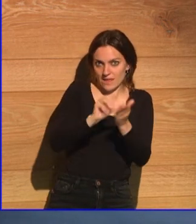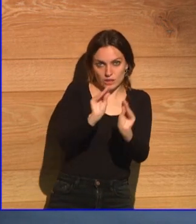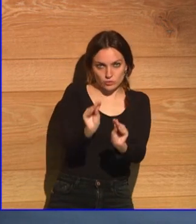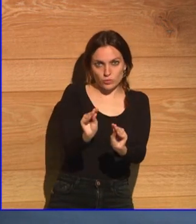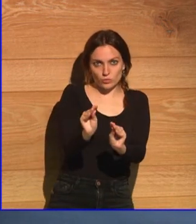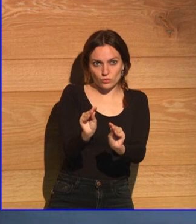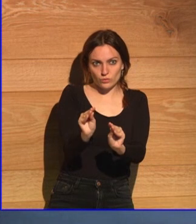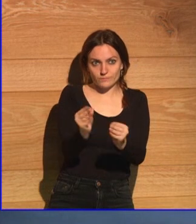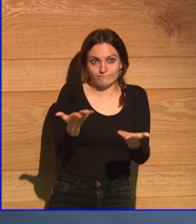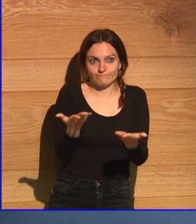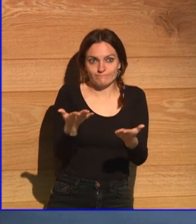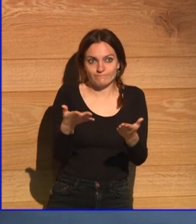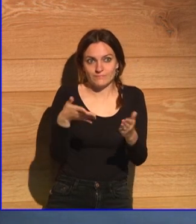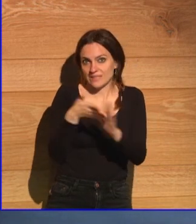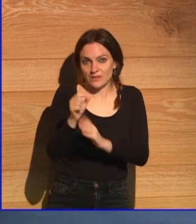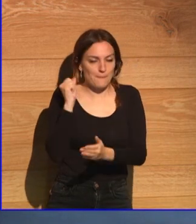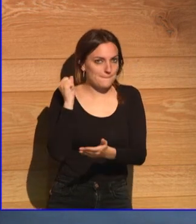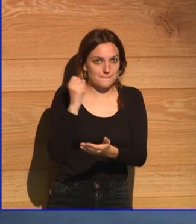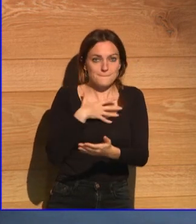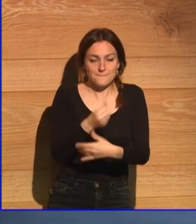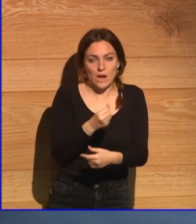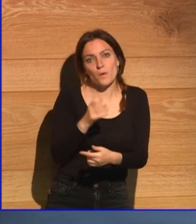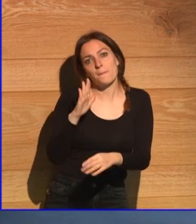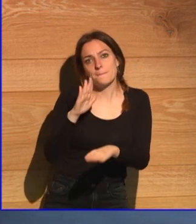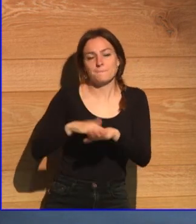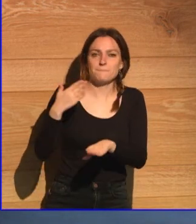la energía y el empuje suficiente como para construir algo